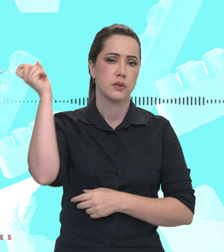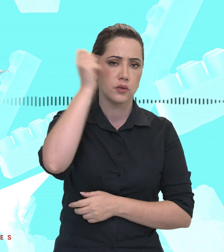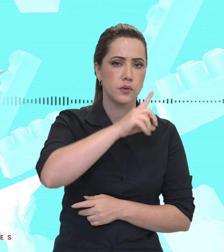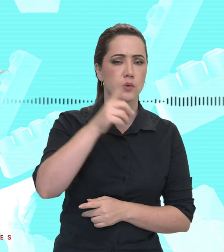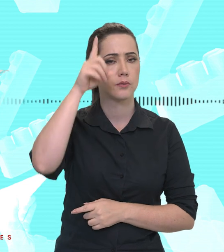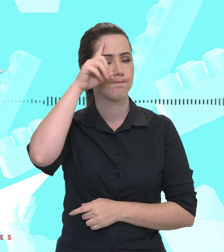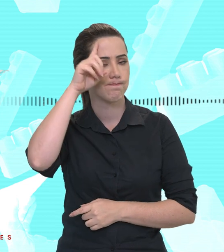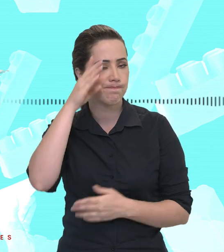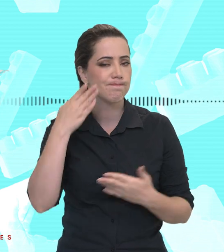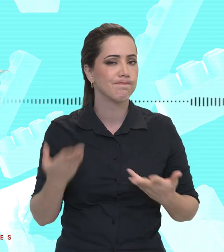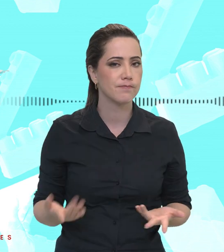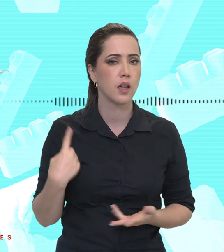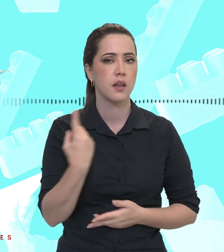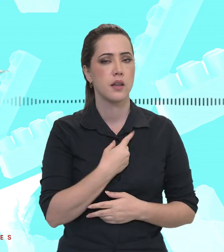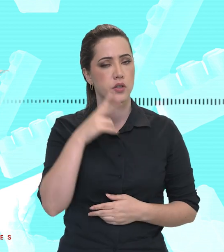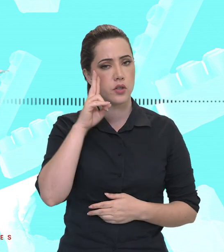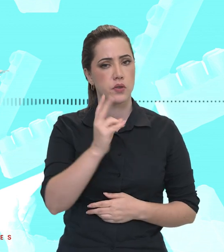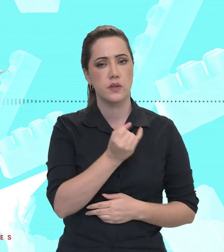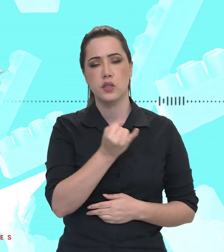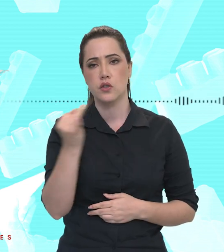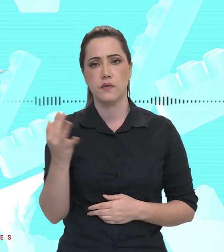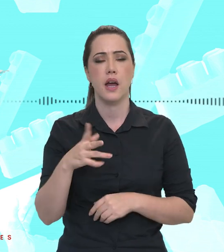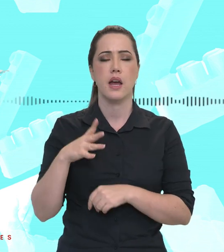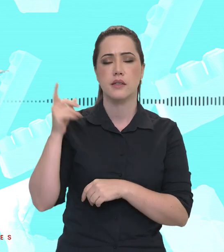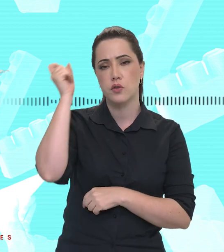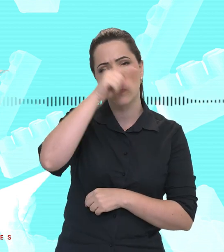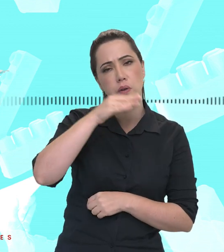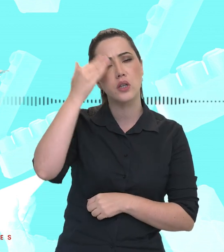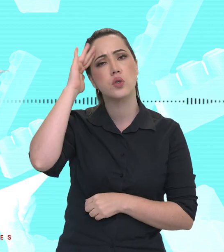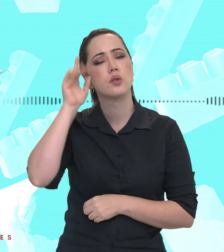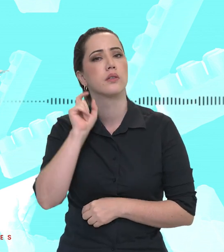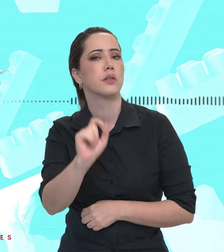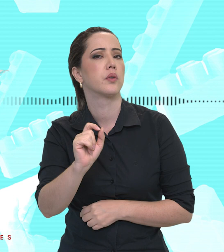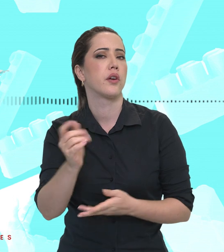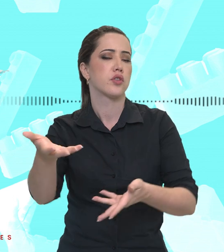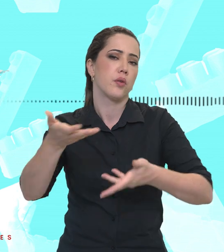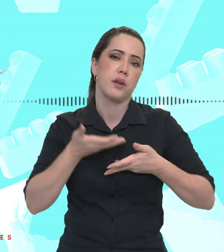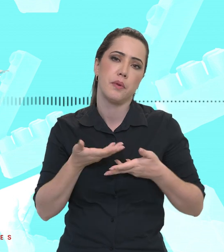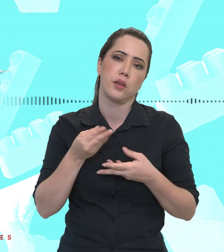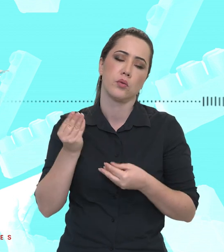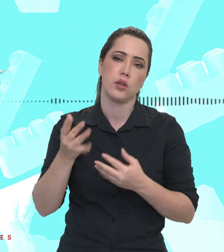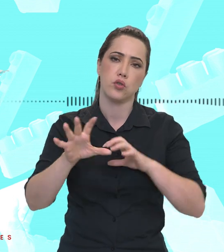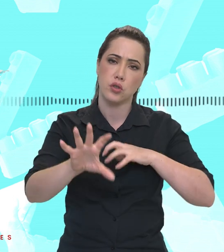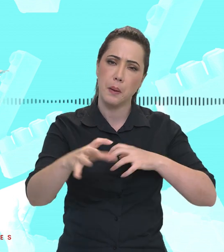foi de compreensão, foi de acolhimento, foi de empatia. [som de rebobinar]